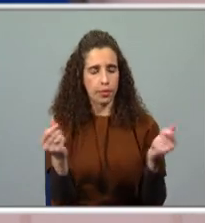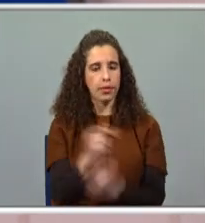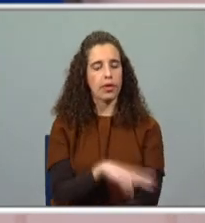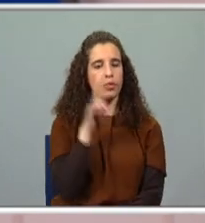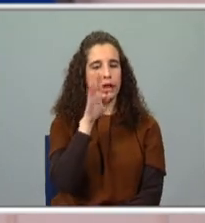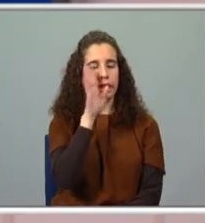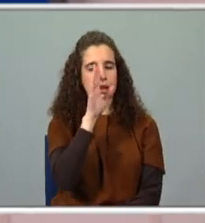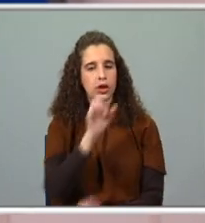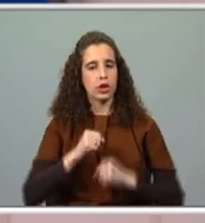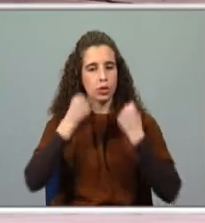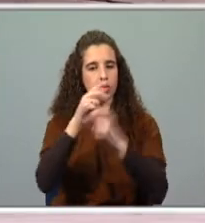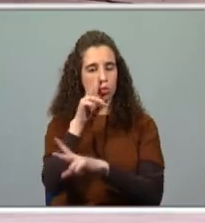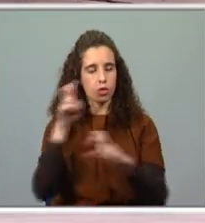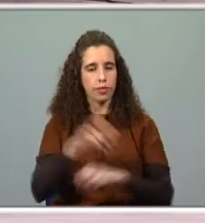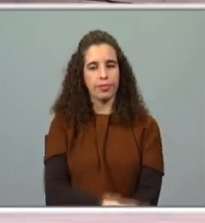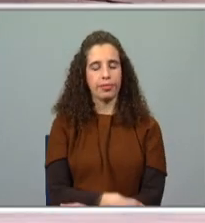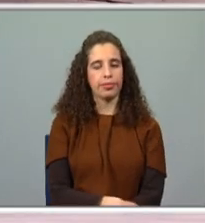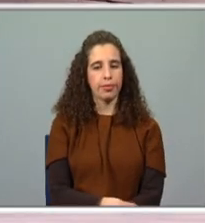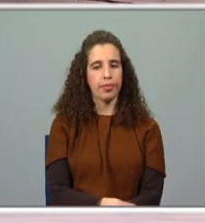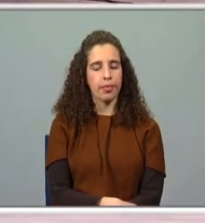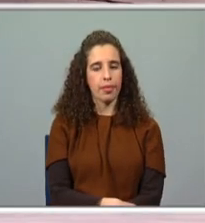conseguimos encontrar tínhamos 我們設法找到我們有